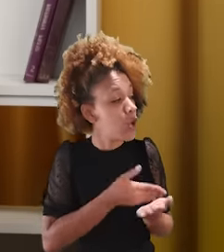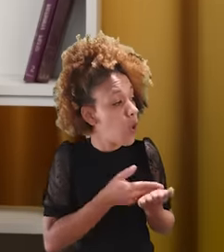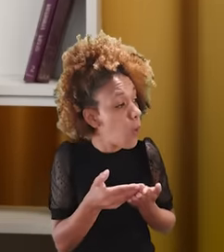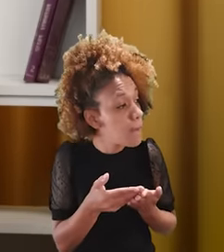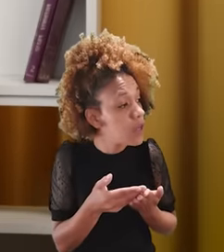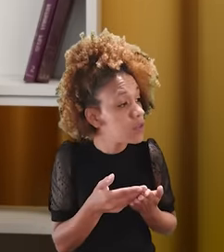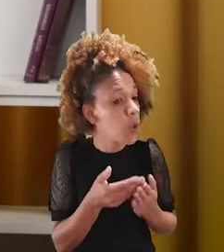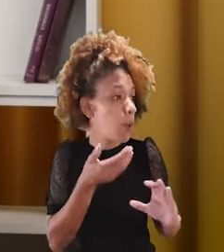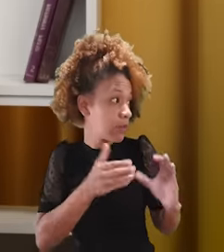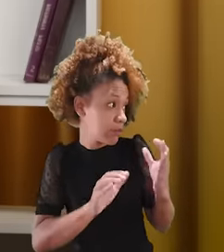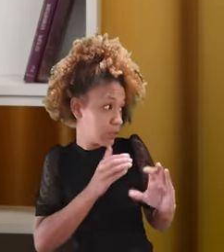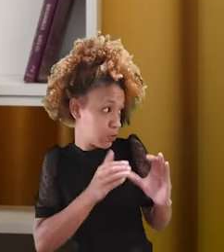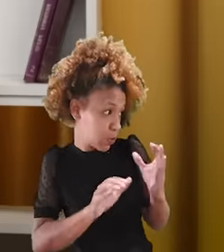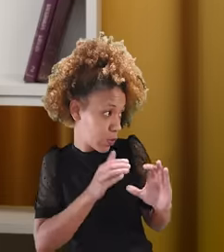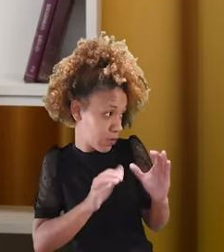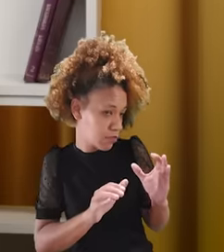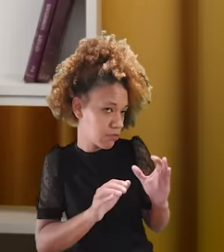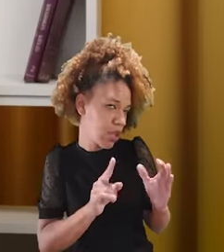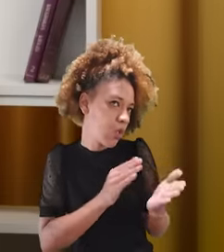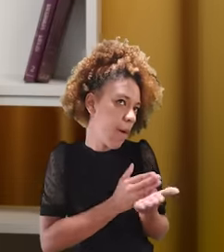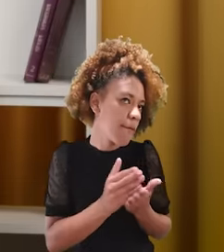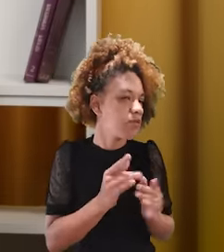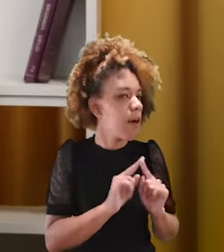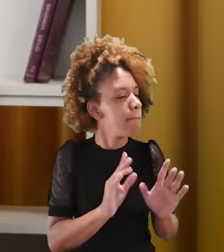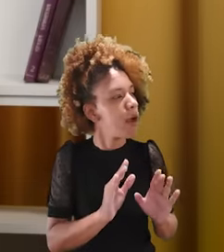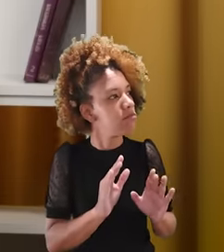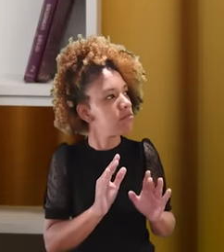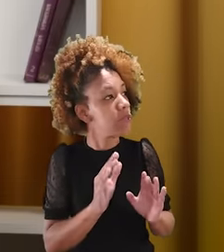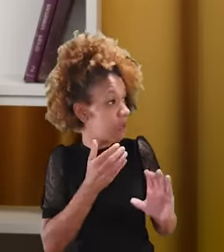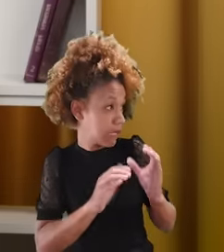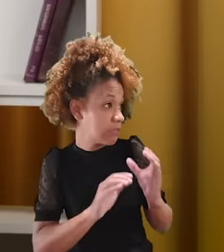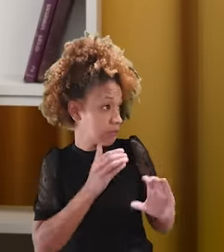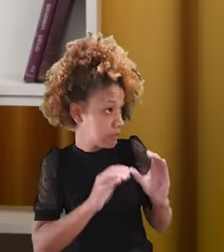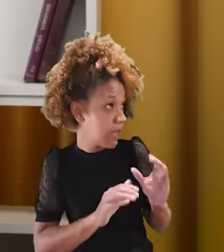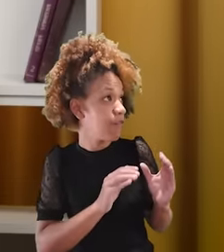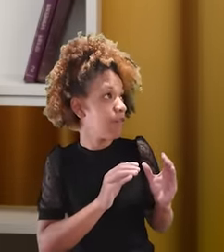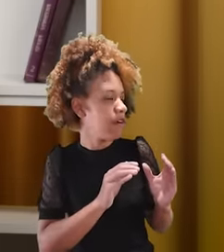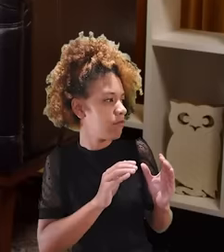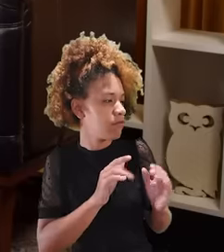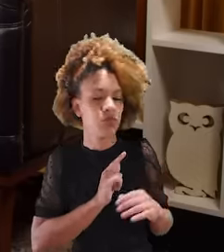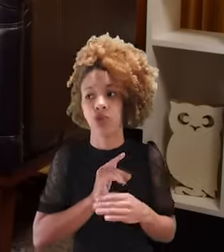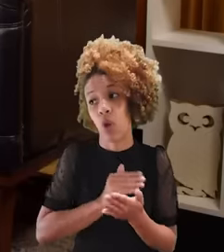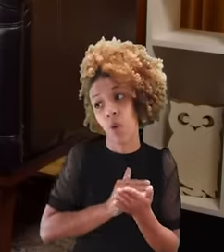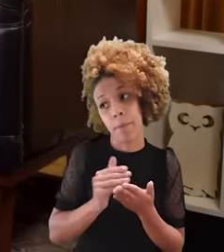carreira como cantora né você é uma Não começa mas você cantava bastante você fazendo musical é